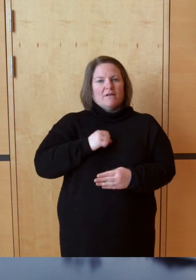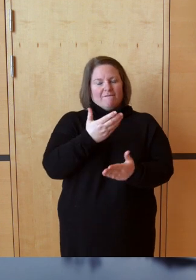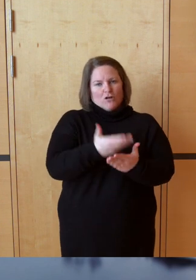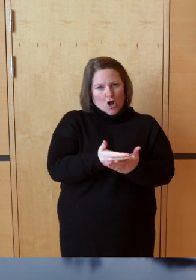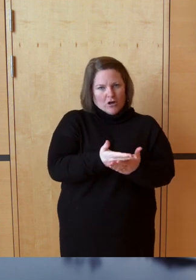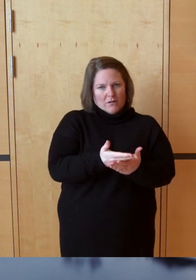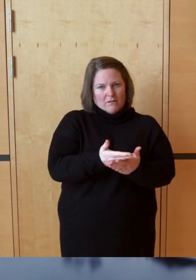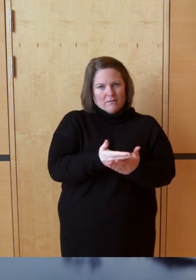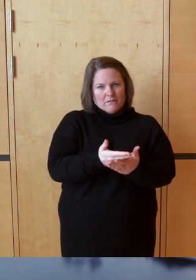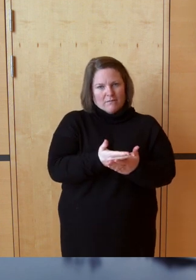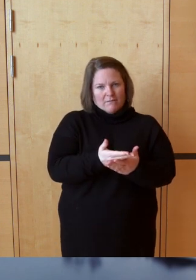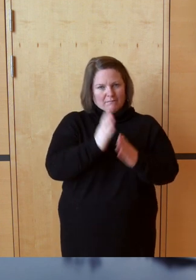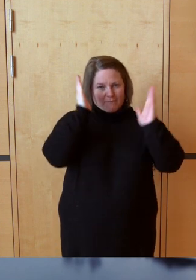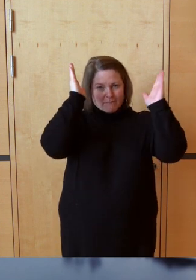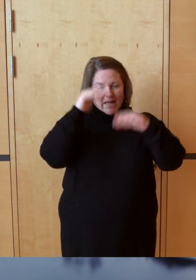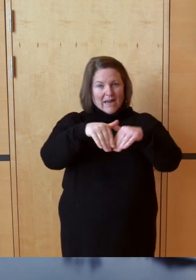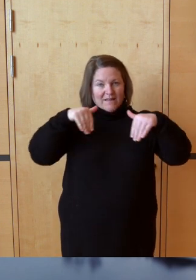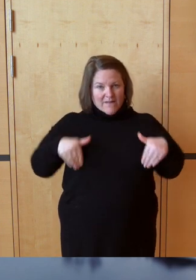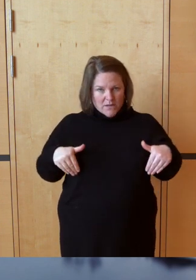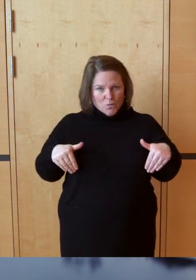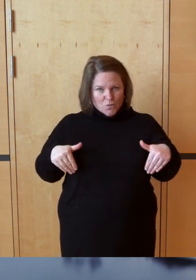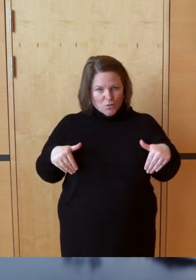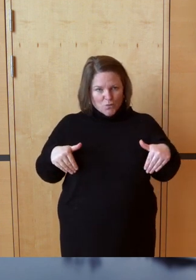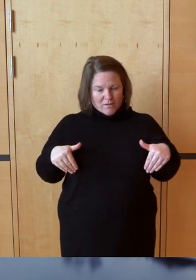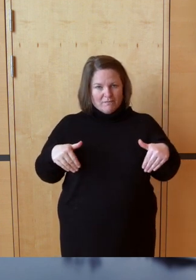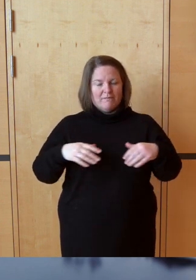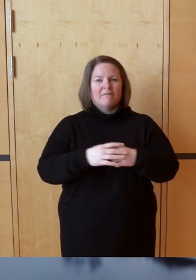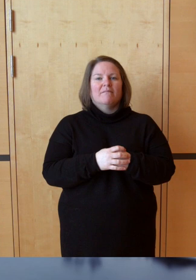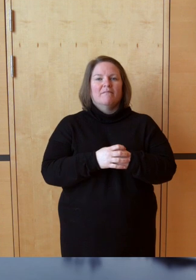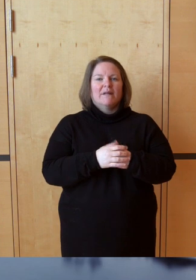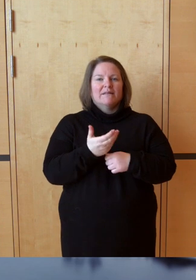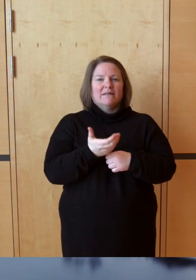Då då